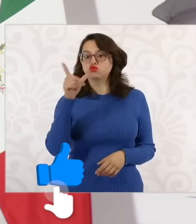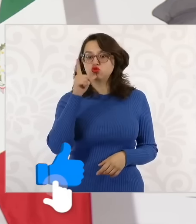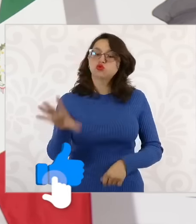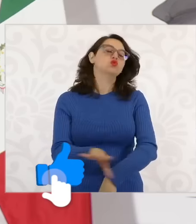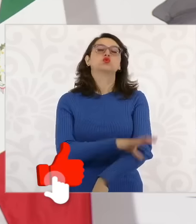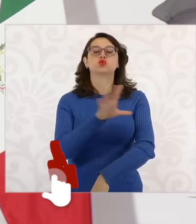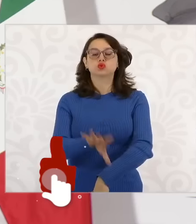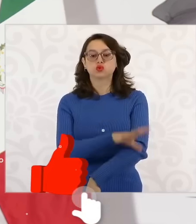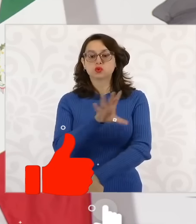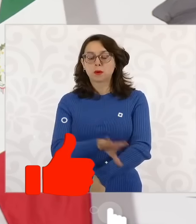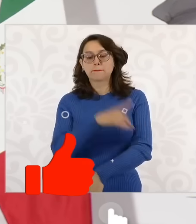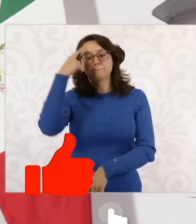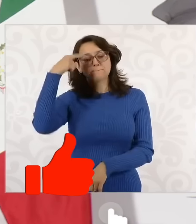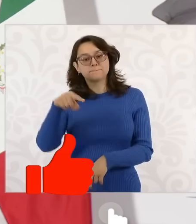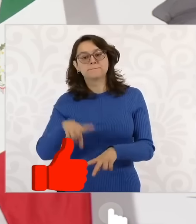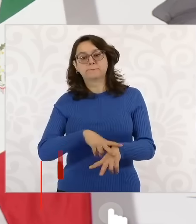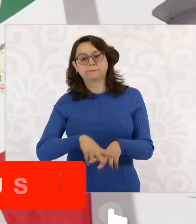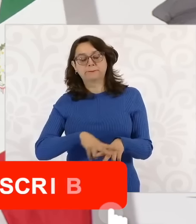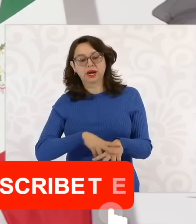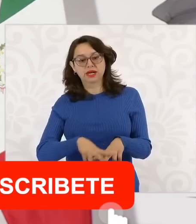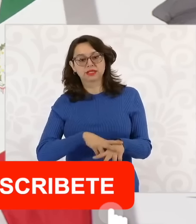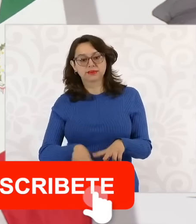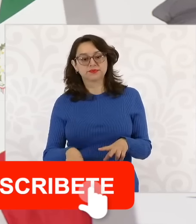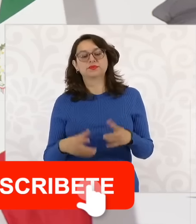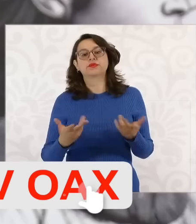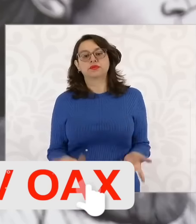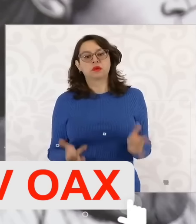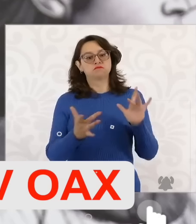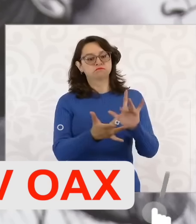las subestaciones principales, las subestaciones tractoras, conectarnos a la vía férrea y construir